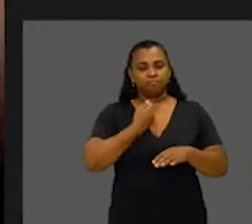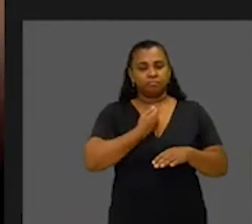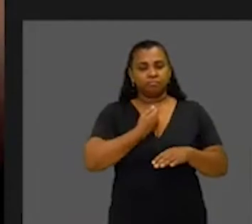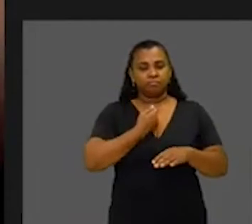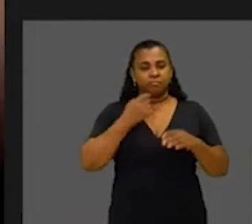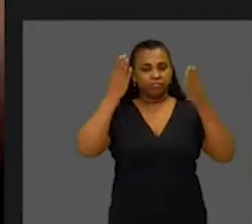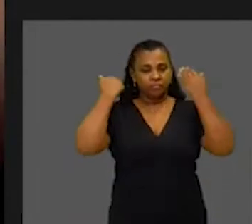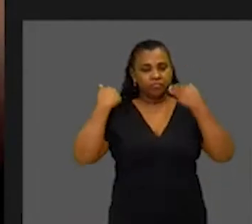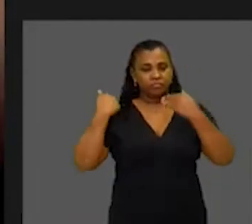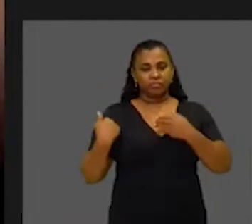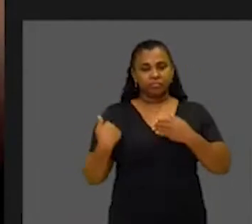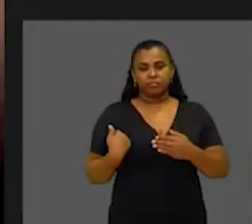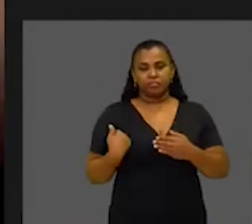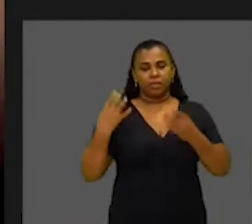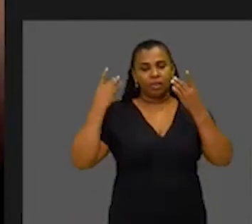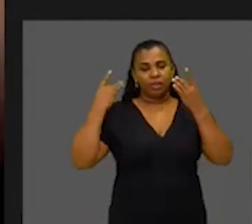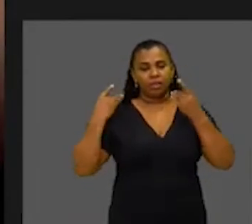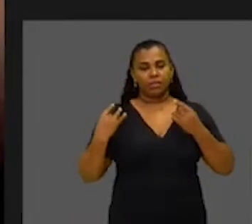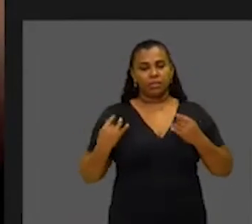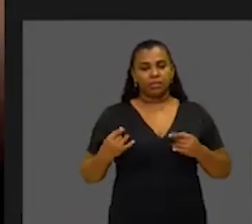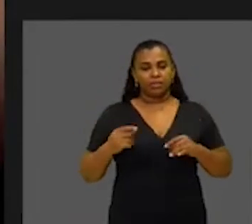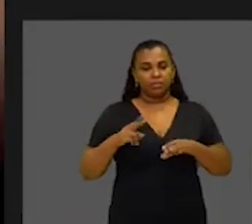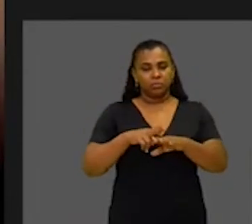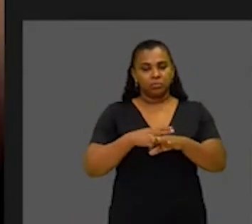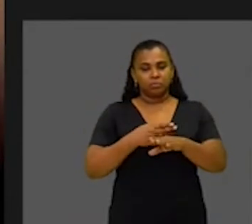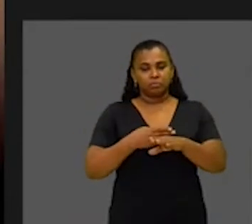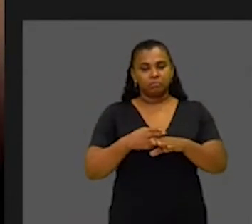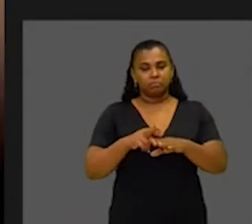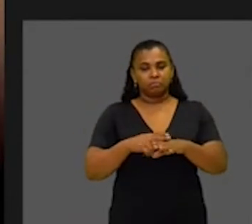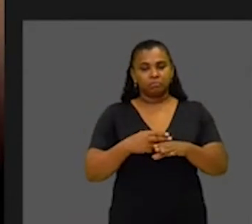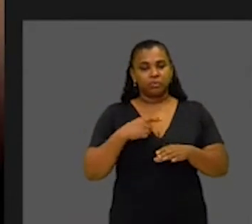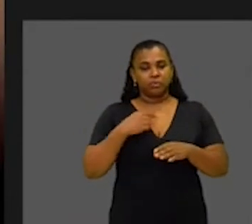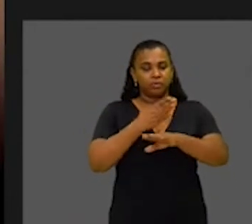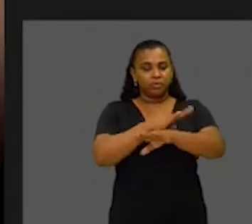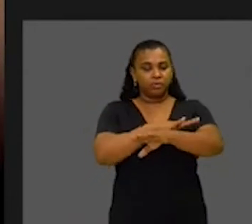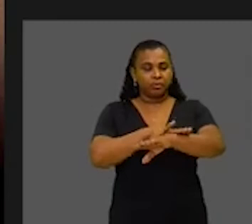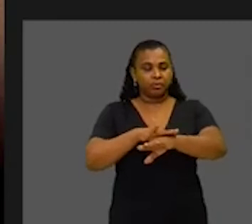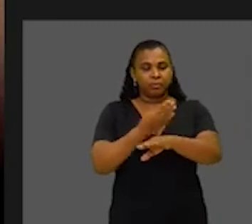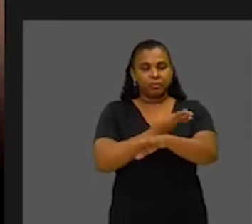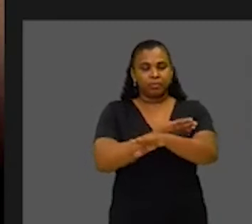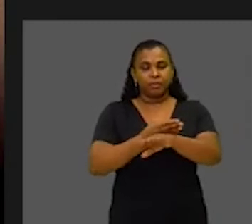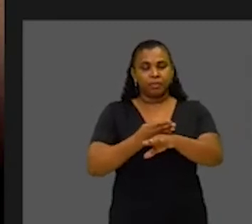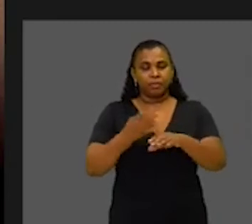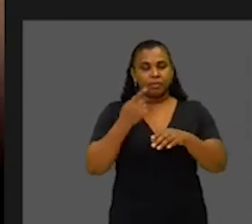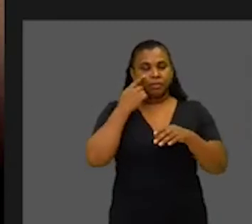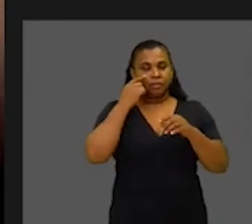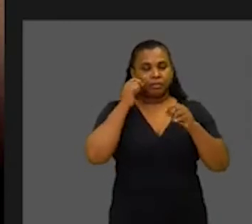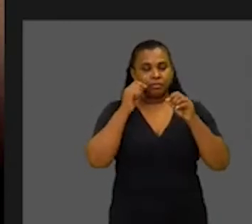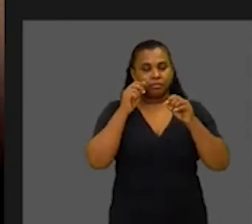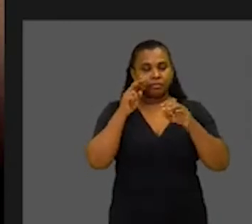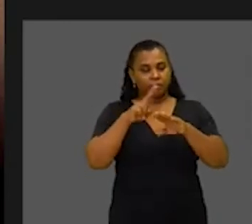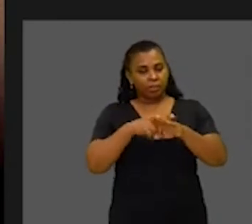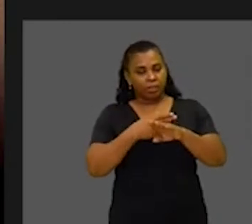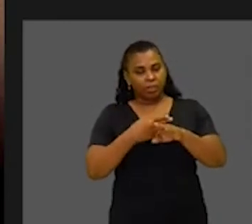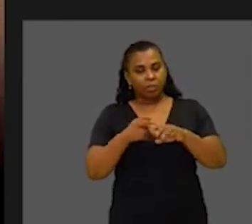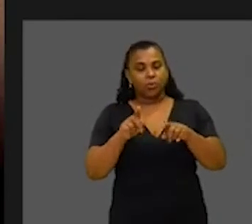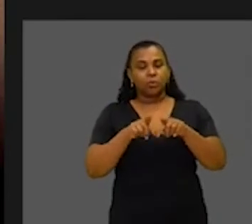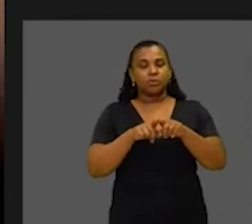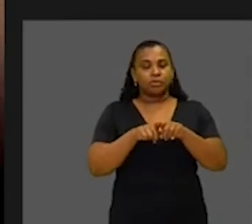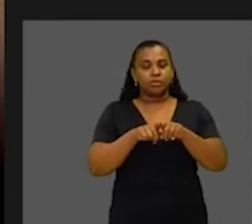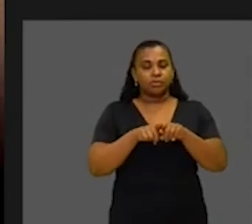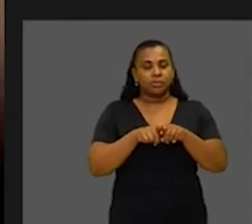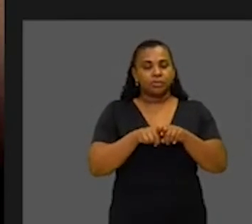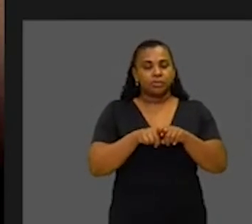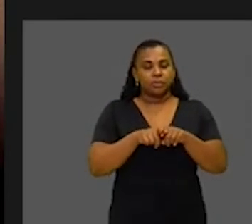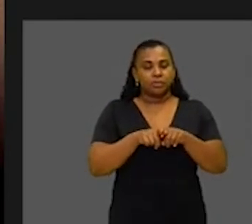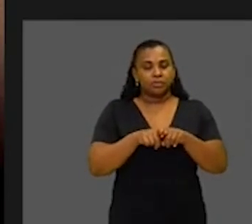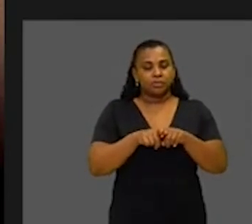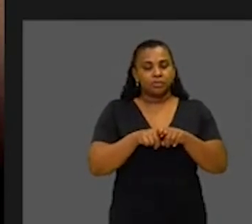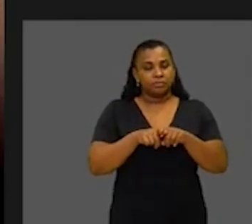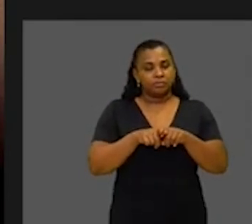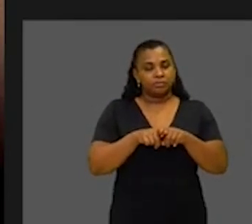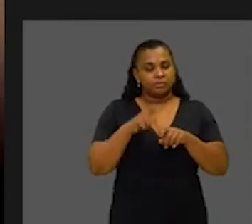comprido liso castanho eu tenho pele branca meus olhos também são castanhos é me considero magra e